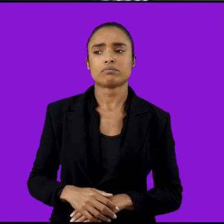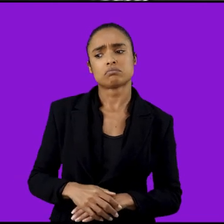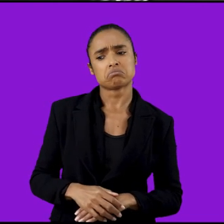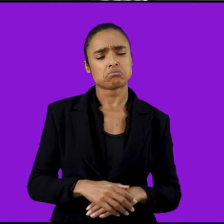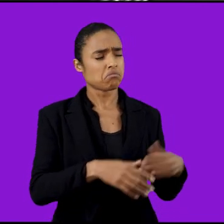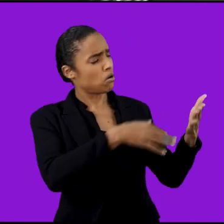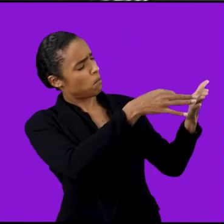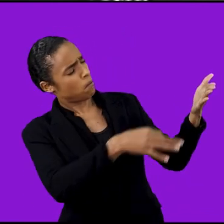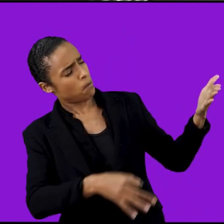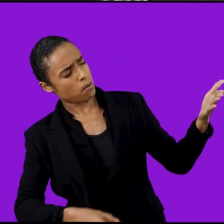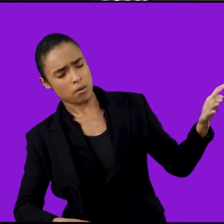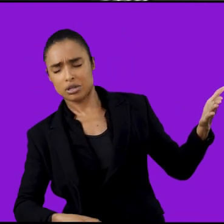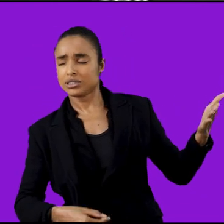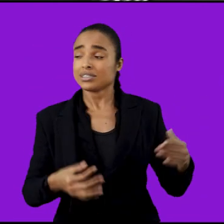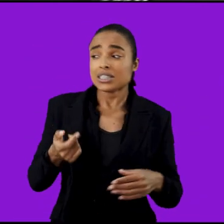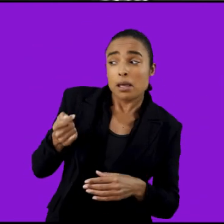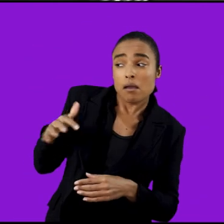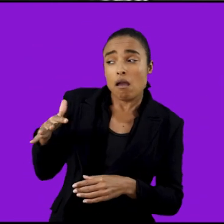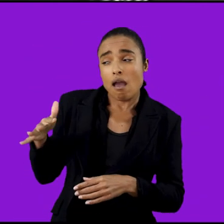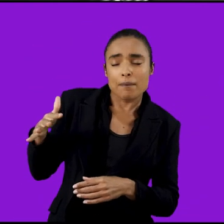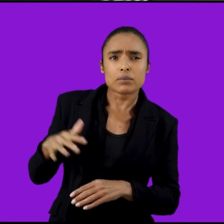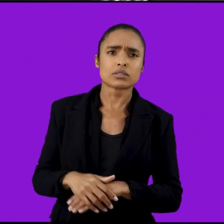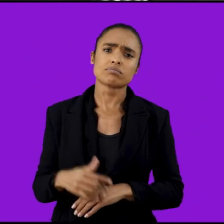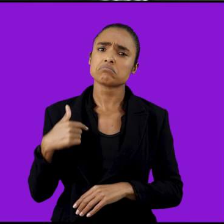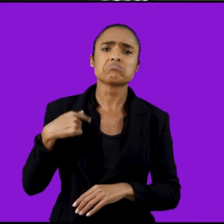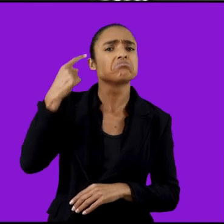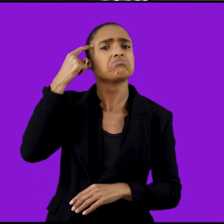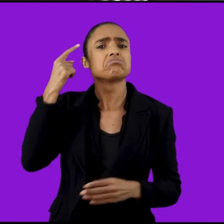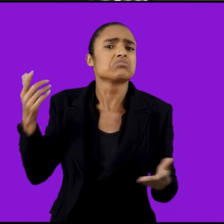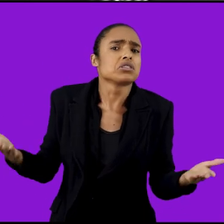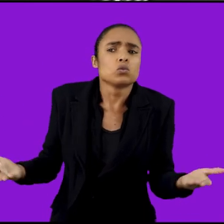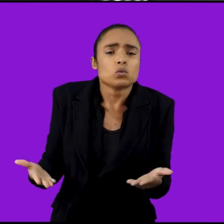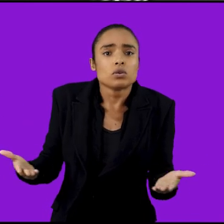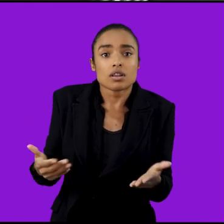Ah, pouquinho. Tava pensando aqui na primeira vez que eu